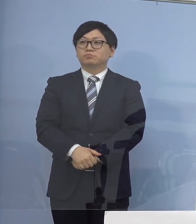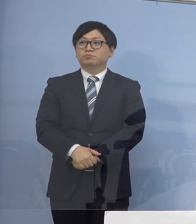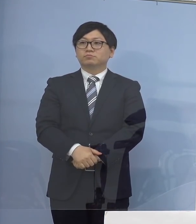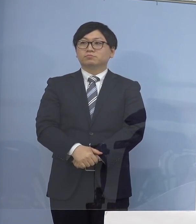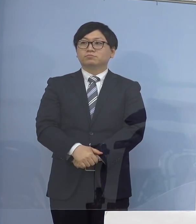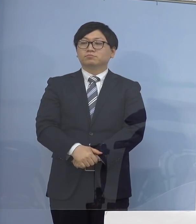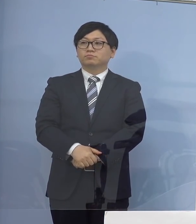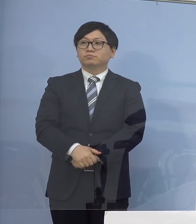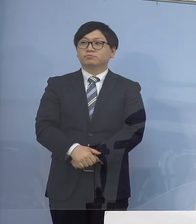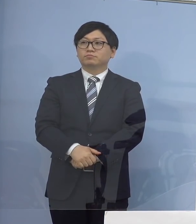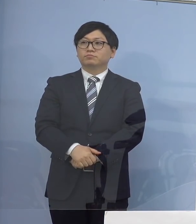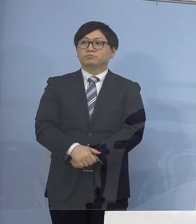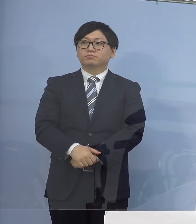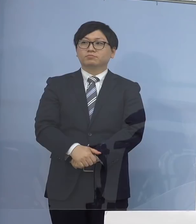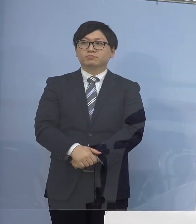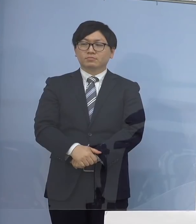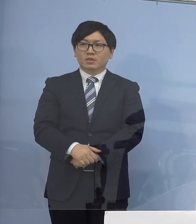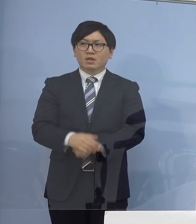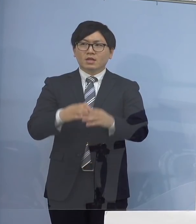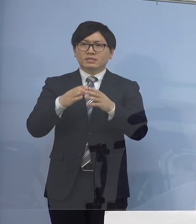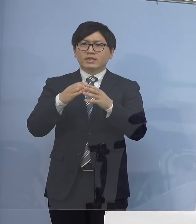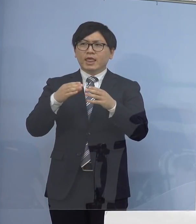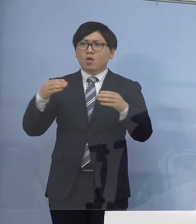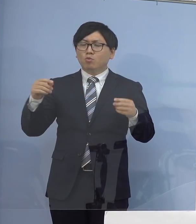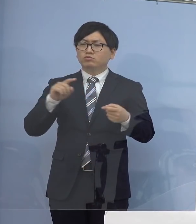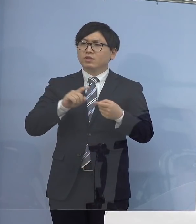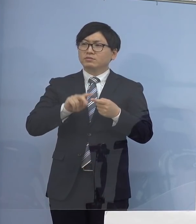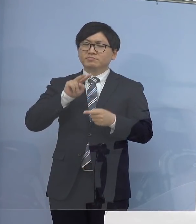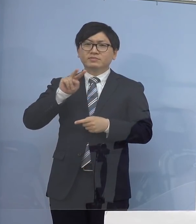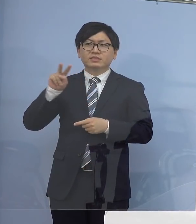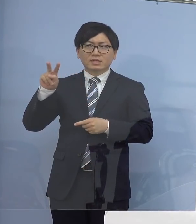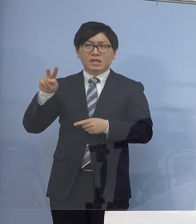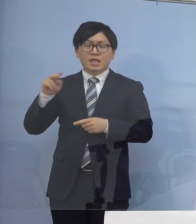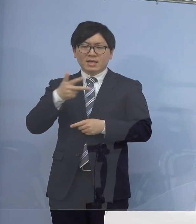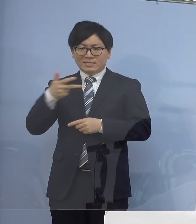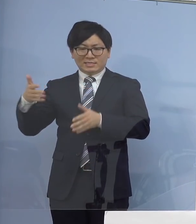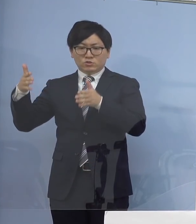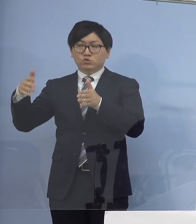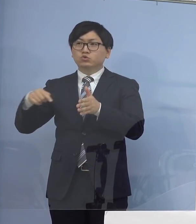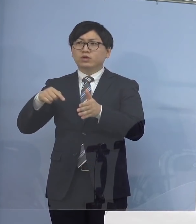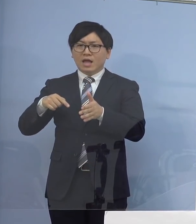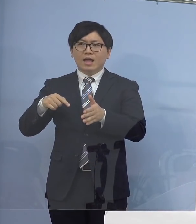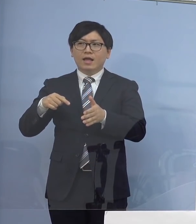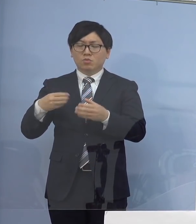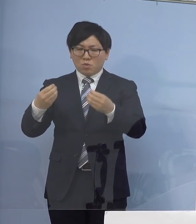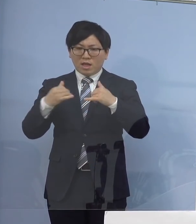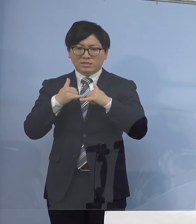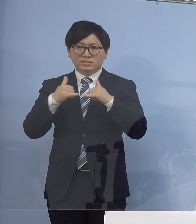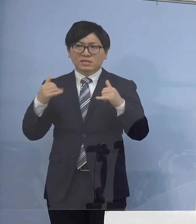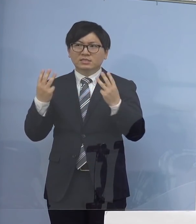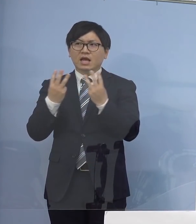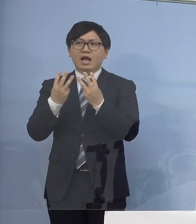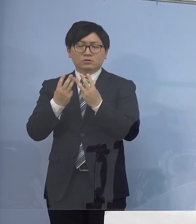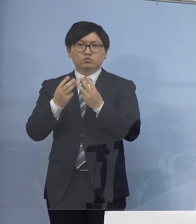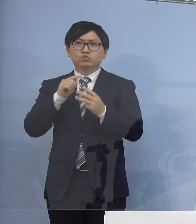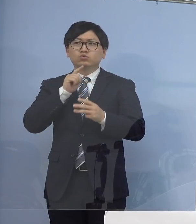全国で見ましても直近1週間の10万人当たりの感染者が 徳島県6位ということなんですけれども